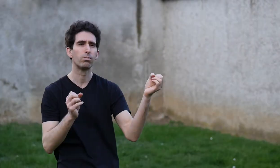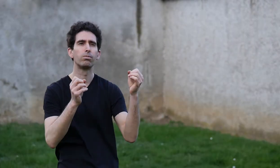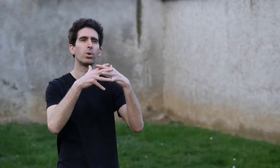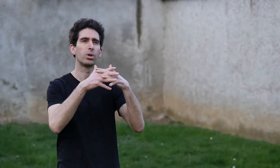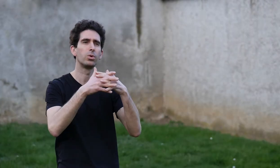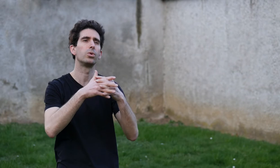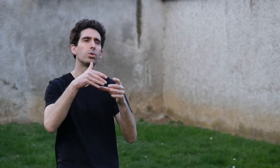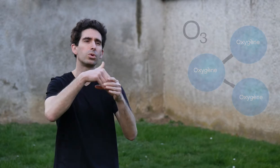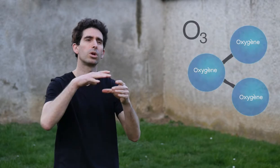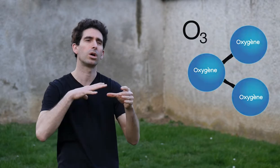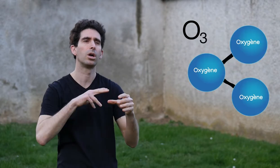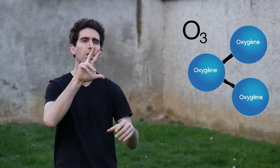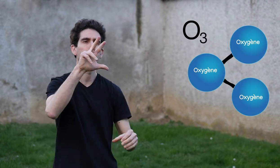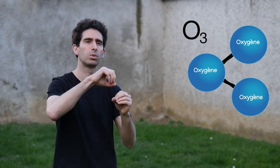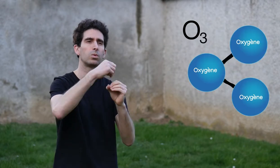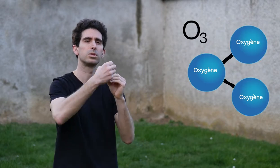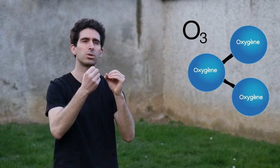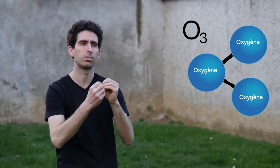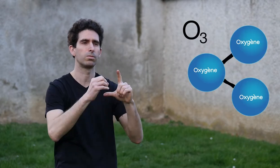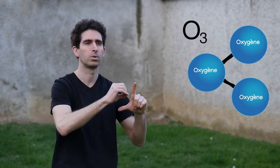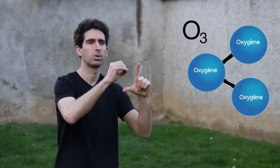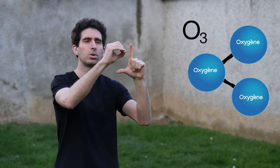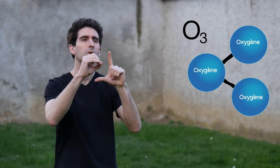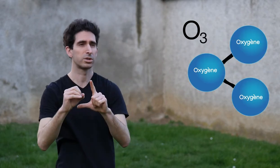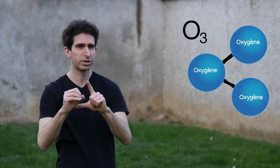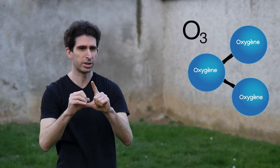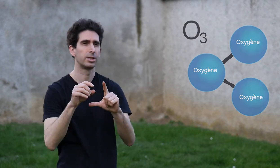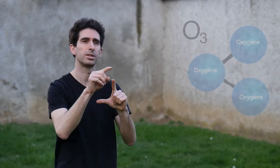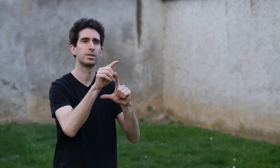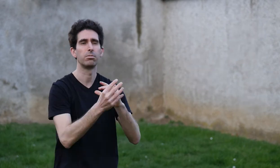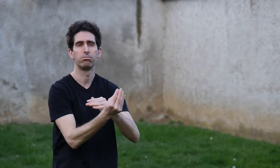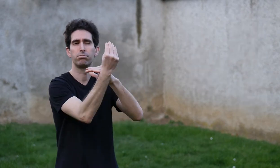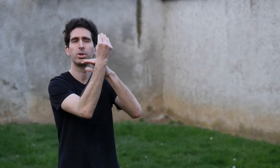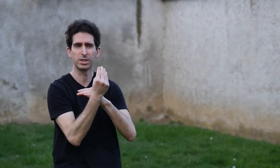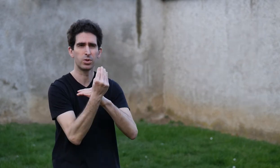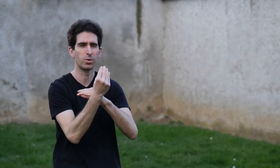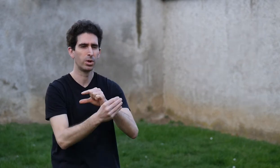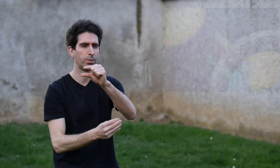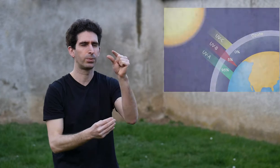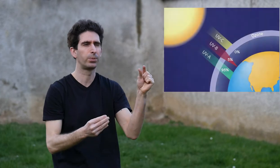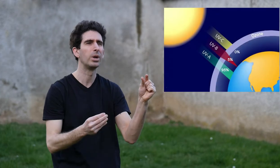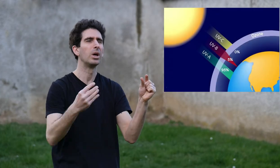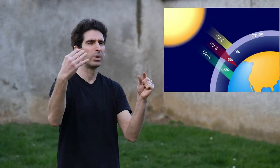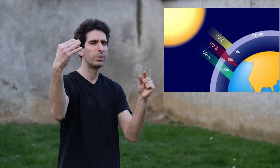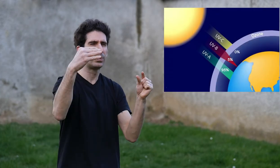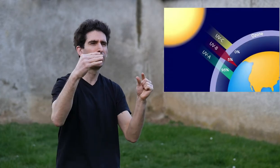C'est une molécule composée de trois atomes d'oxygène. Elle nous protège des ultraviolets C